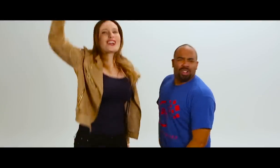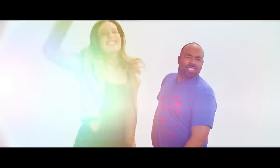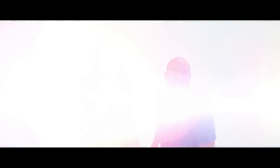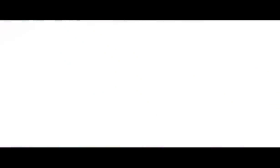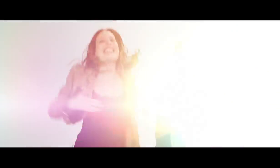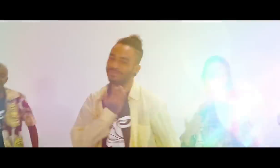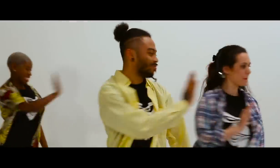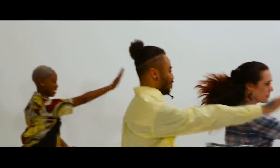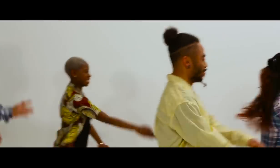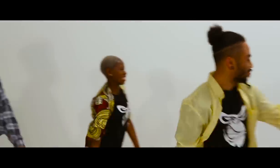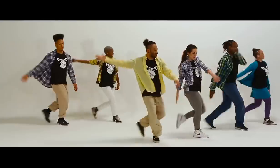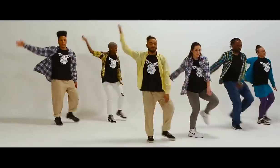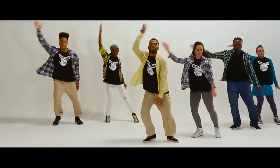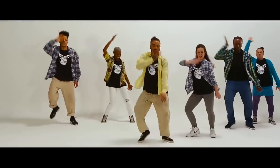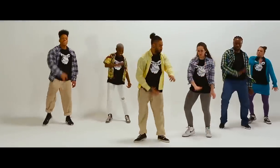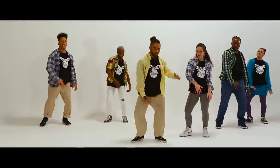signe plus fort que ça !! sur j'aime